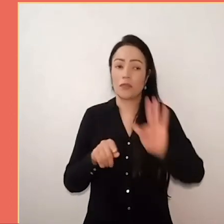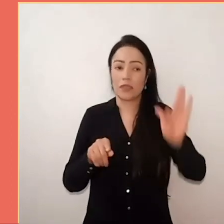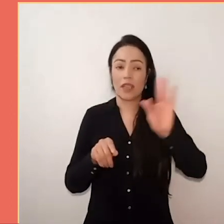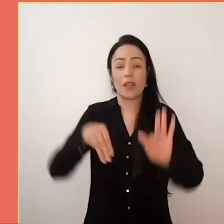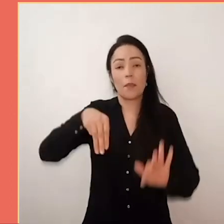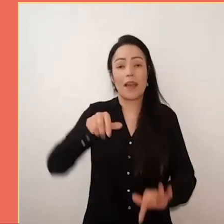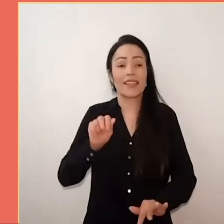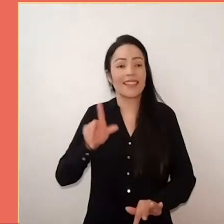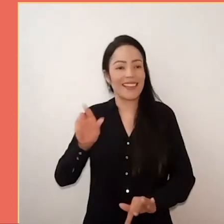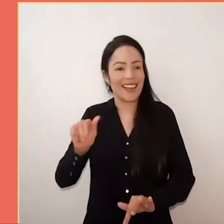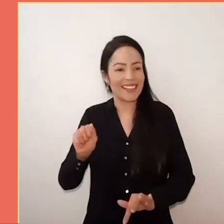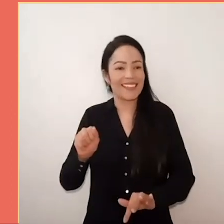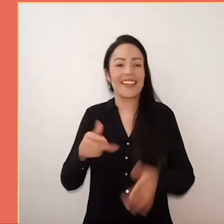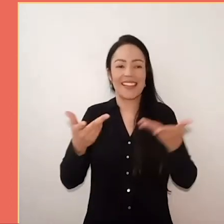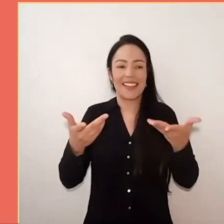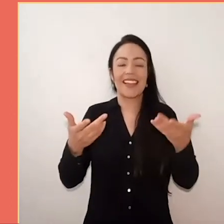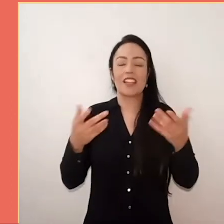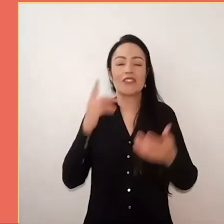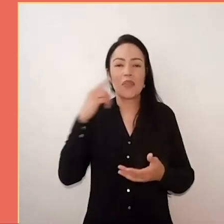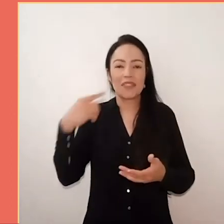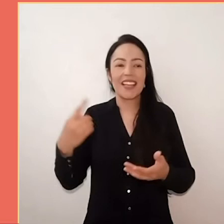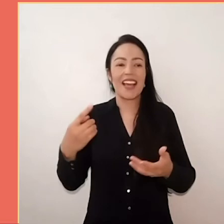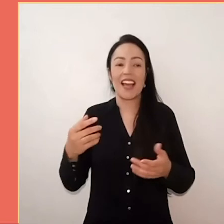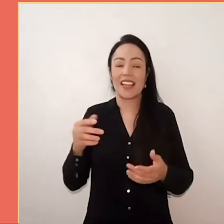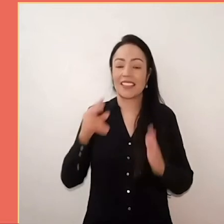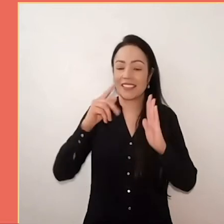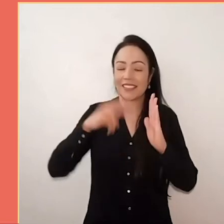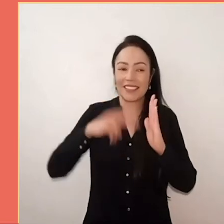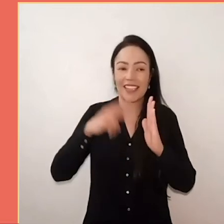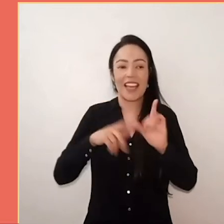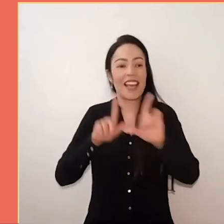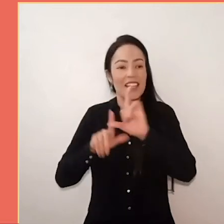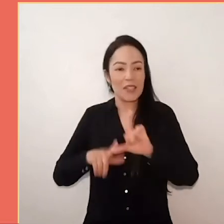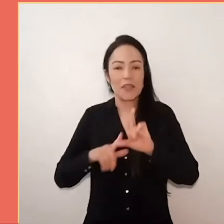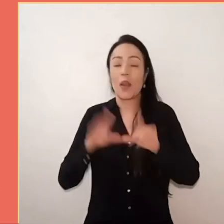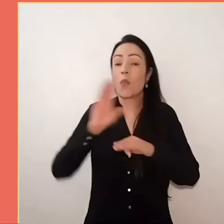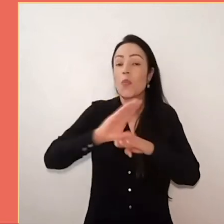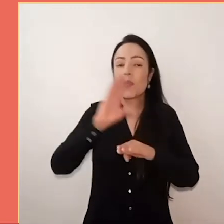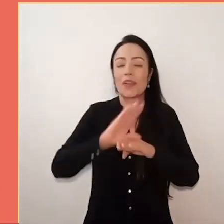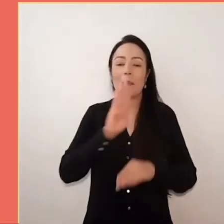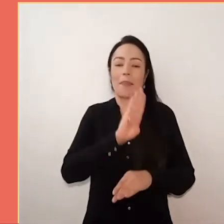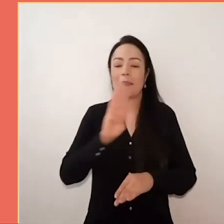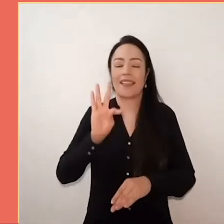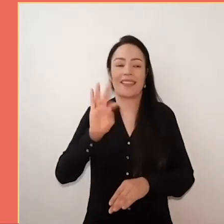também as nossas leituras nos cursos que a gente dá, na Bebeteca, que a gente tem lá no UFMG,